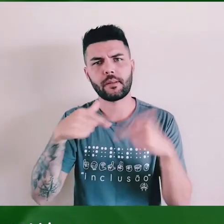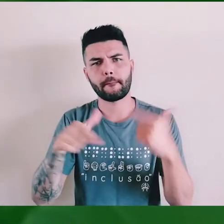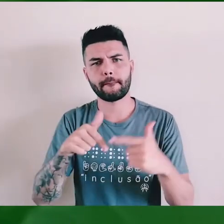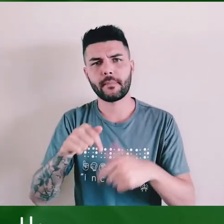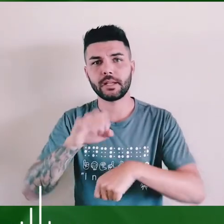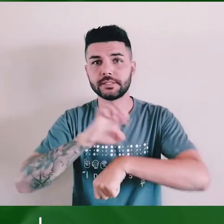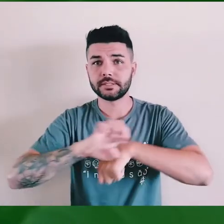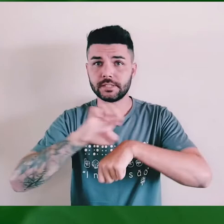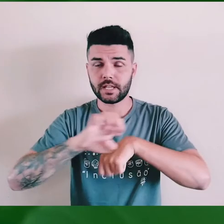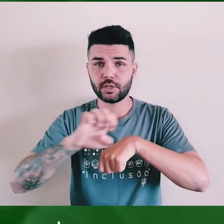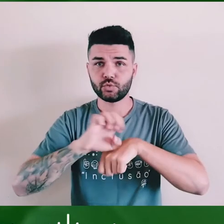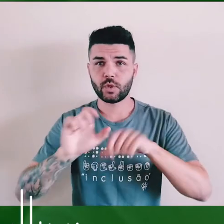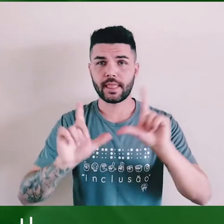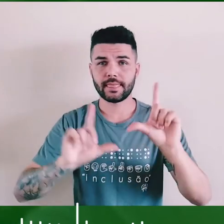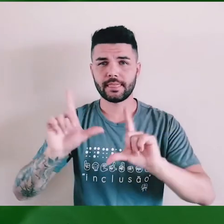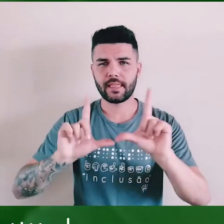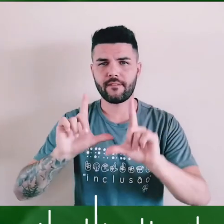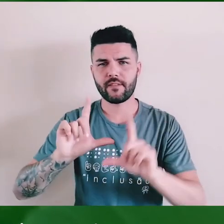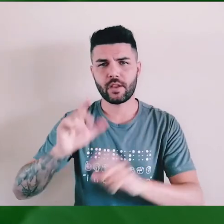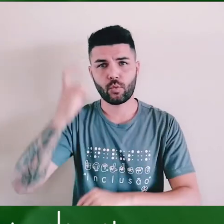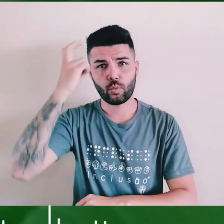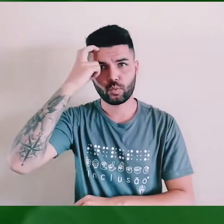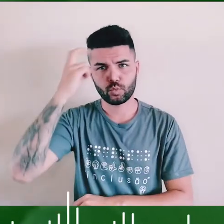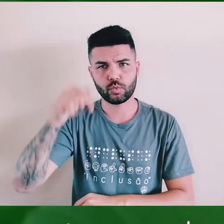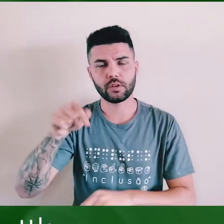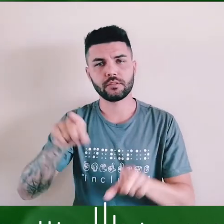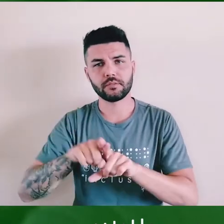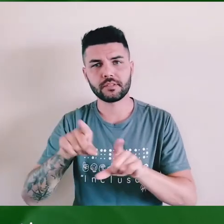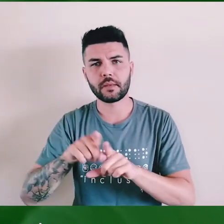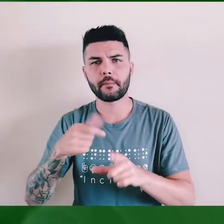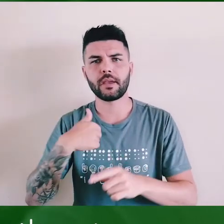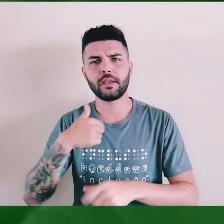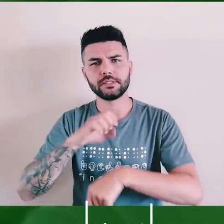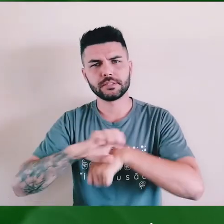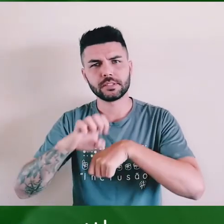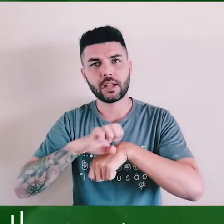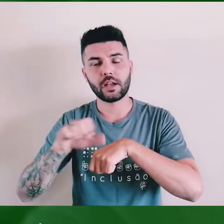da TV Cultura, trabalhei no Esporte Interativo como repórter já, e fui fazer estágio na